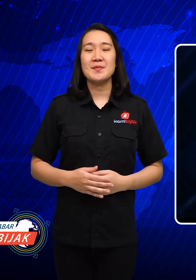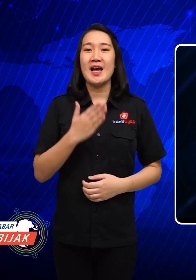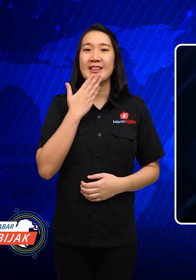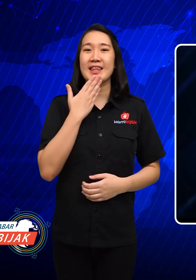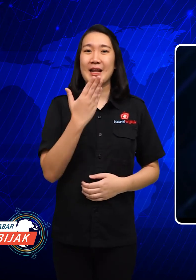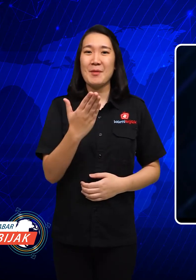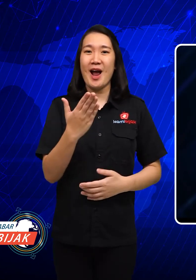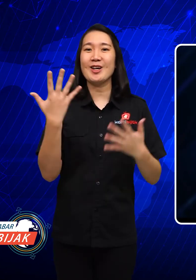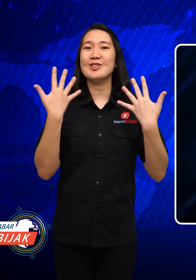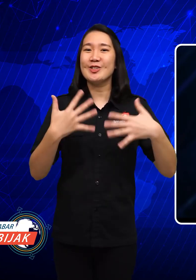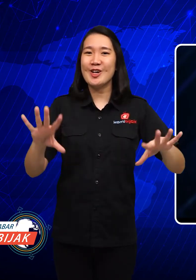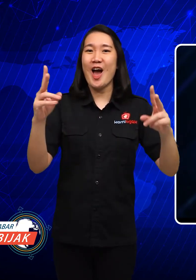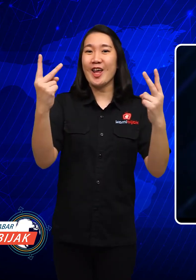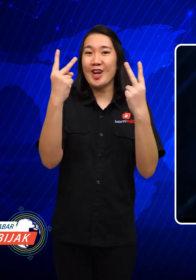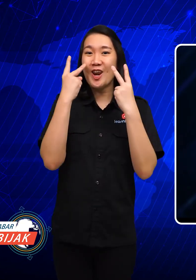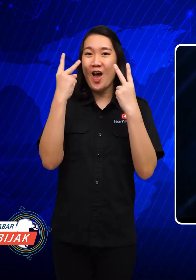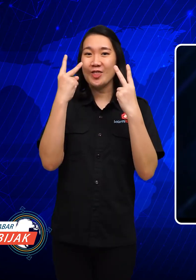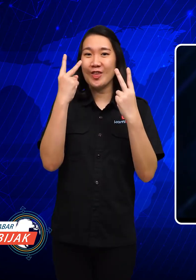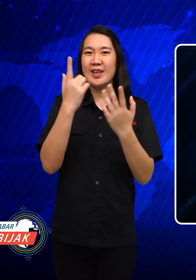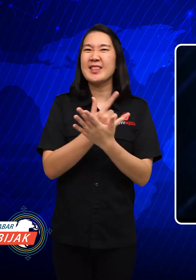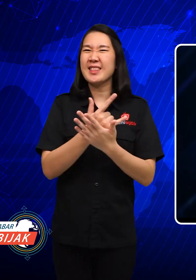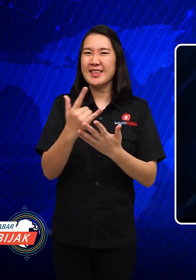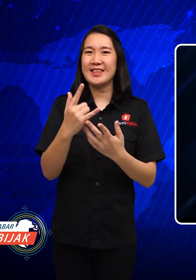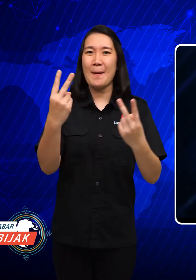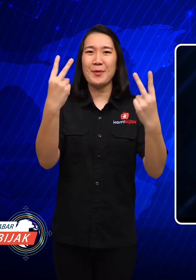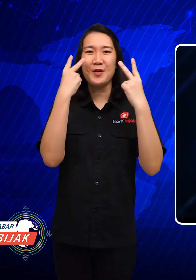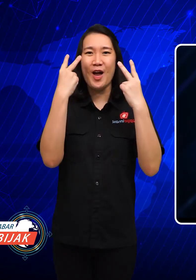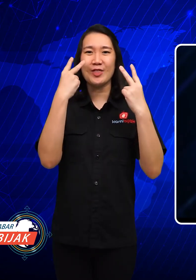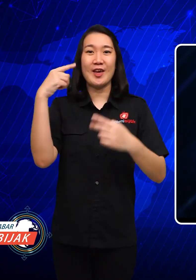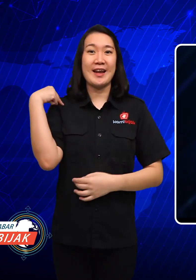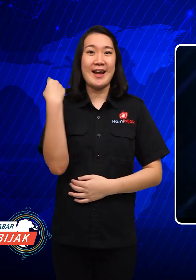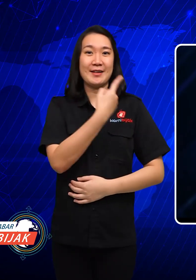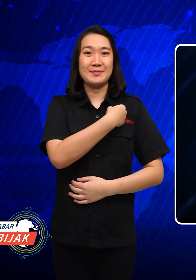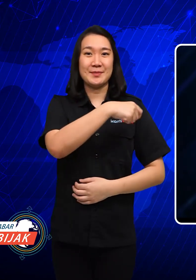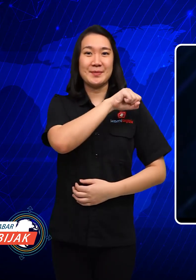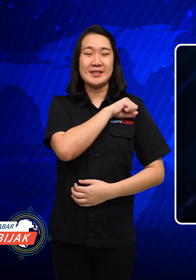Terima kasih telah menonton, tetap menonton KamiBijak ya.